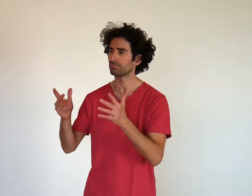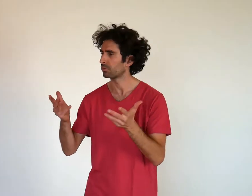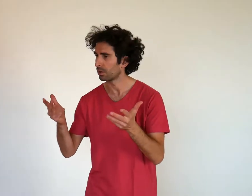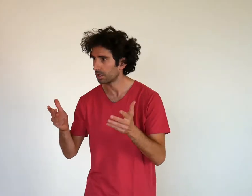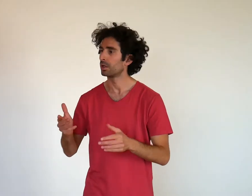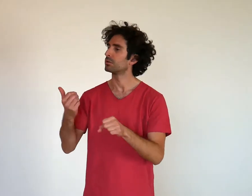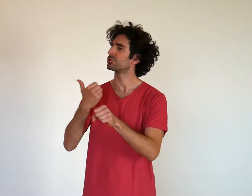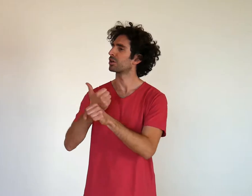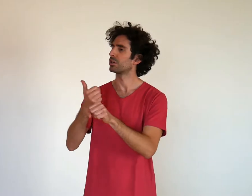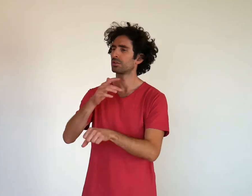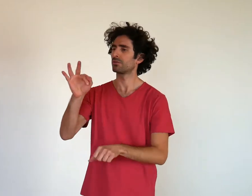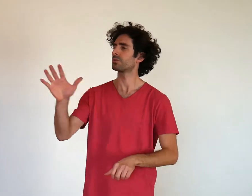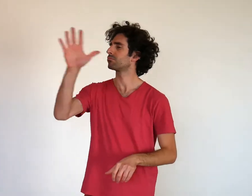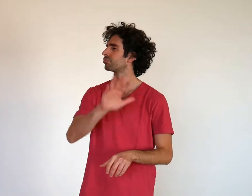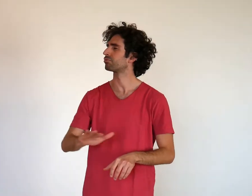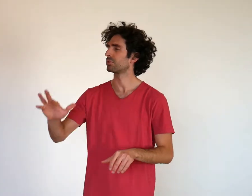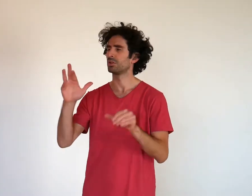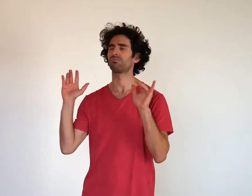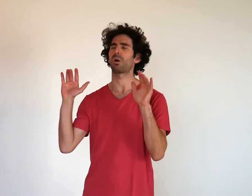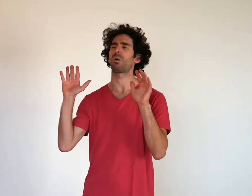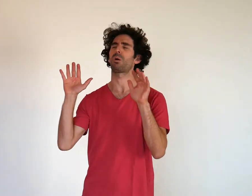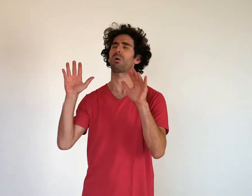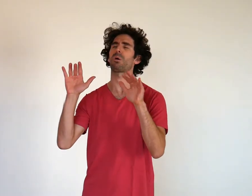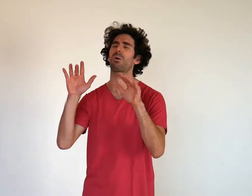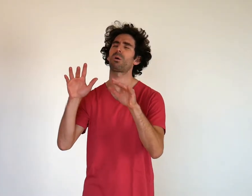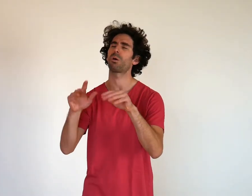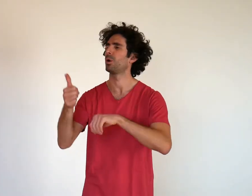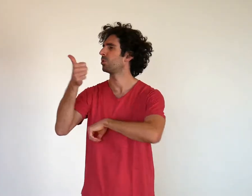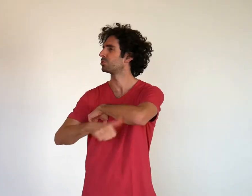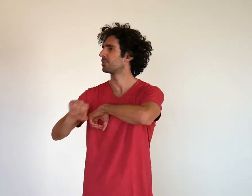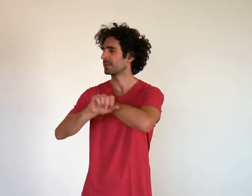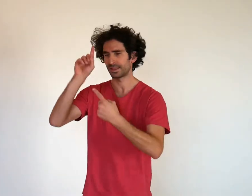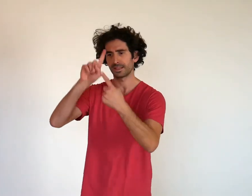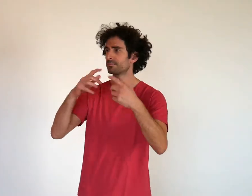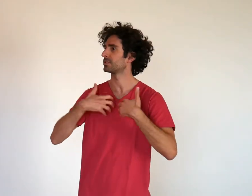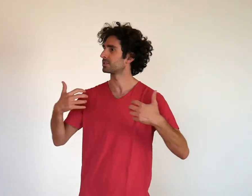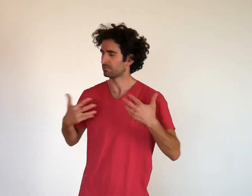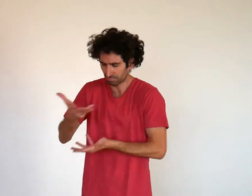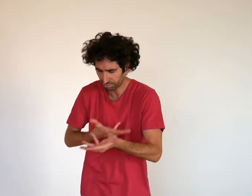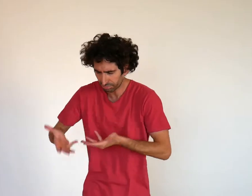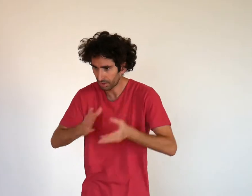C'est quoi ? Chaque année, en France, il y a du monde pendant une semaine autour de la science